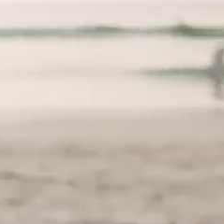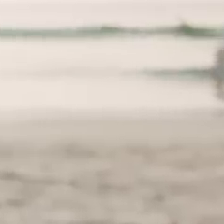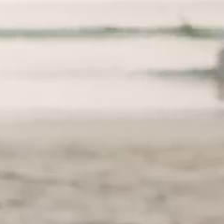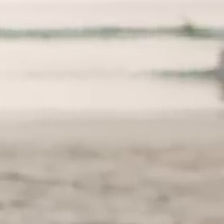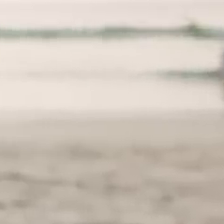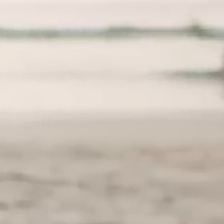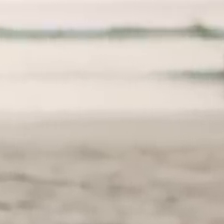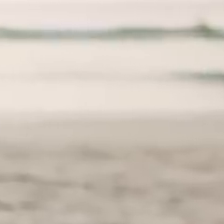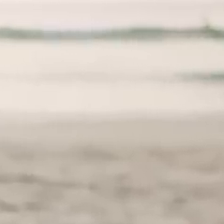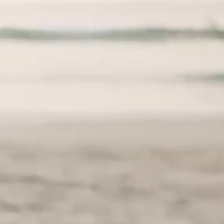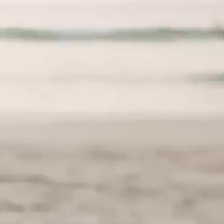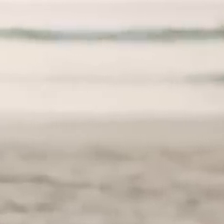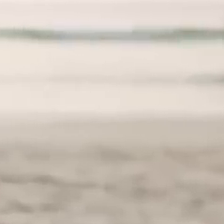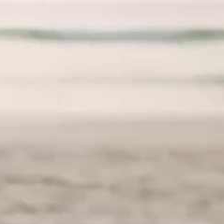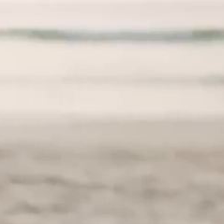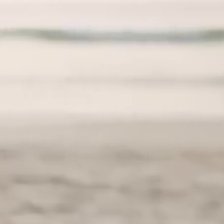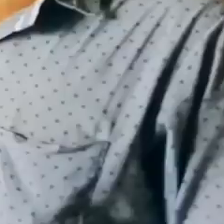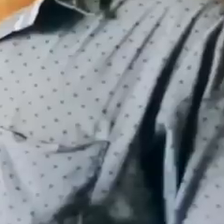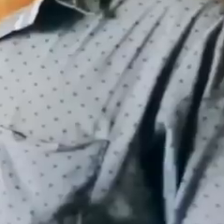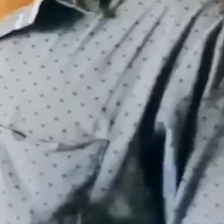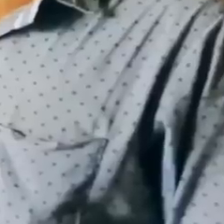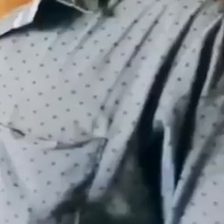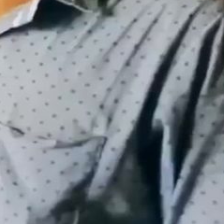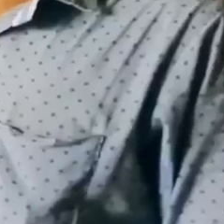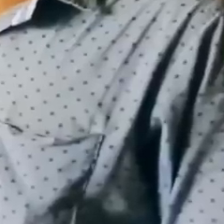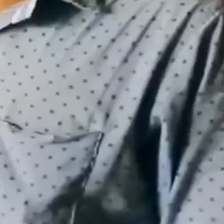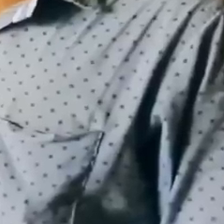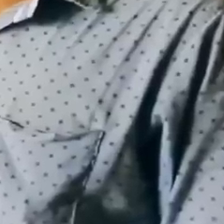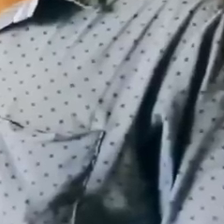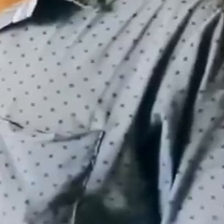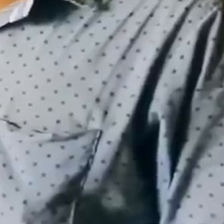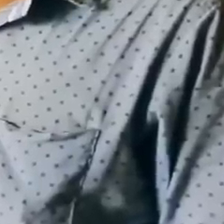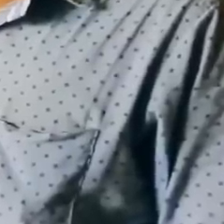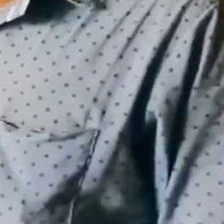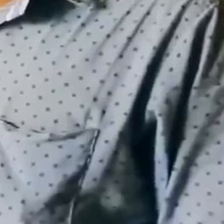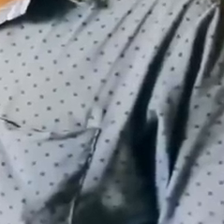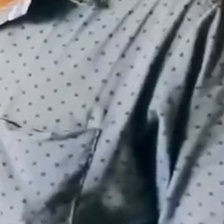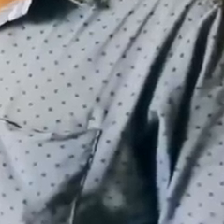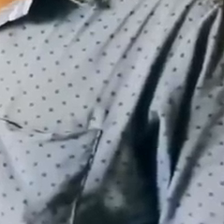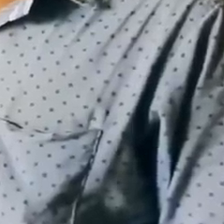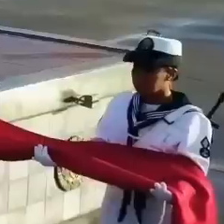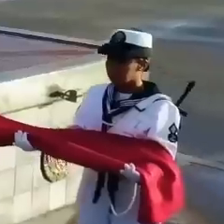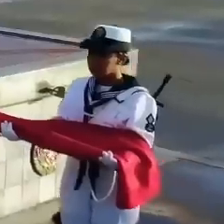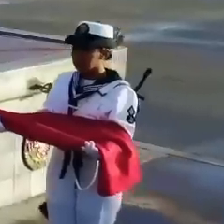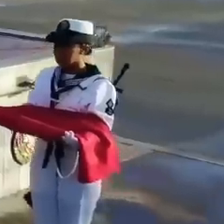de una vida sin violencia para las niñas y las mujeres y de un futuro digno para nuestros jóvenes